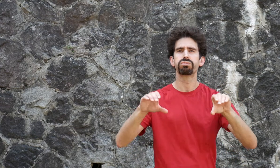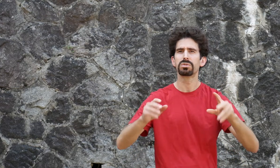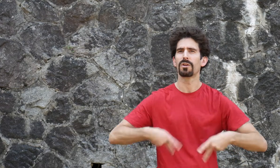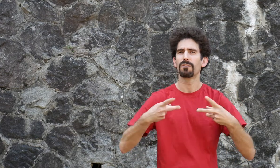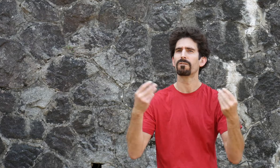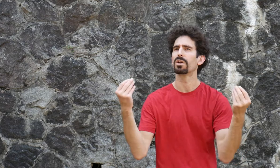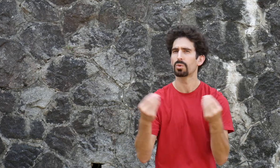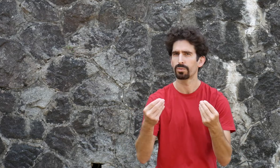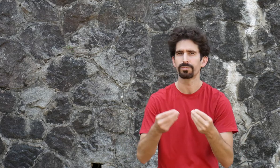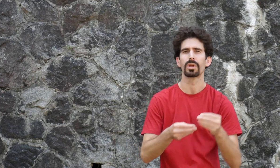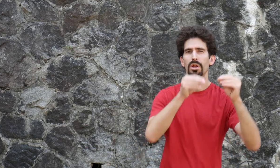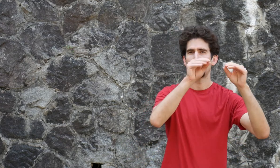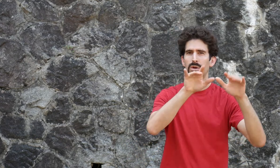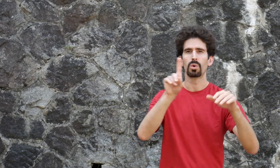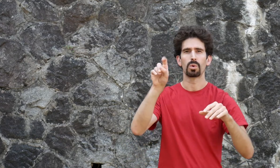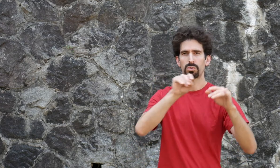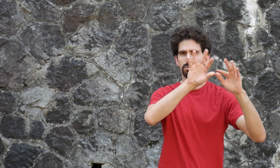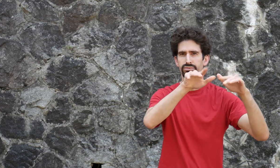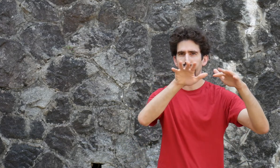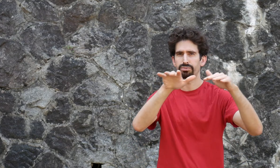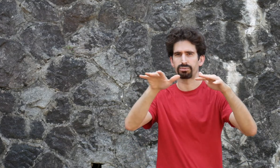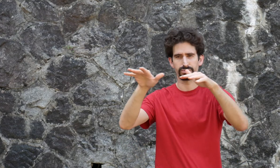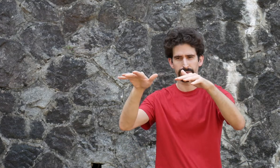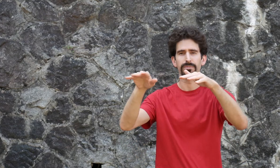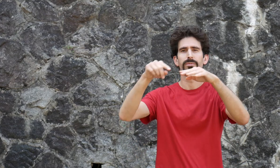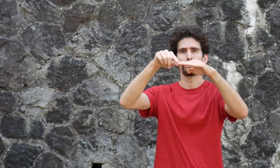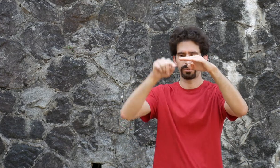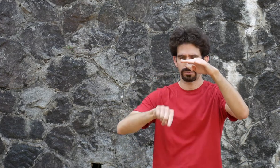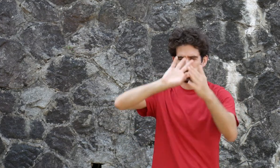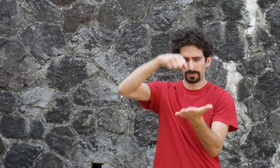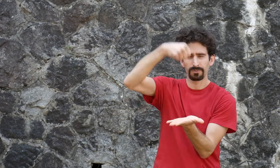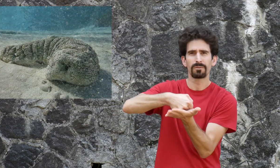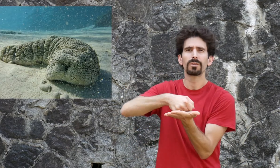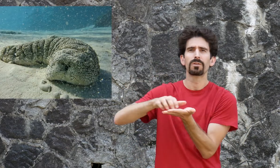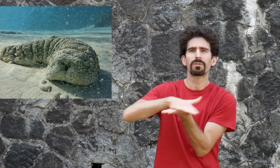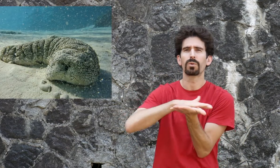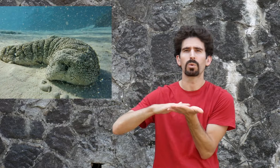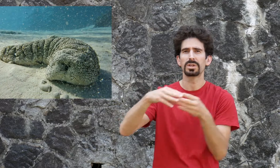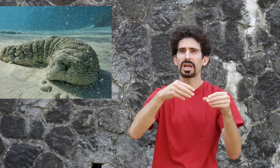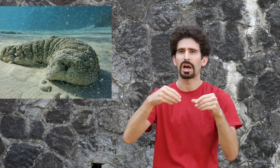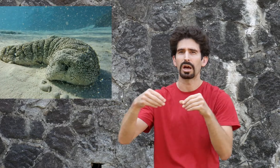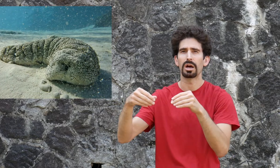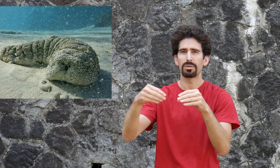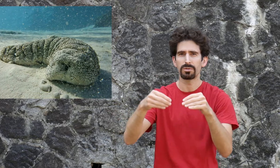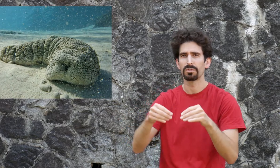Où vit le concombre de mer ? Au niveau des fonds marins, sur le sable.